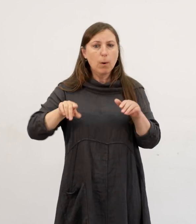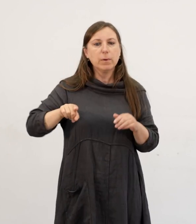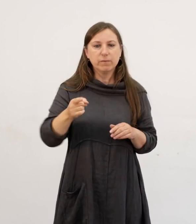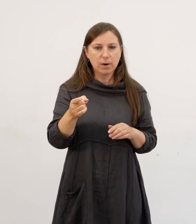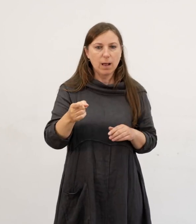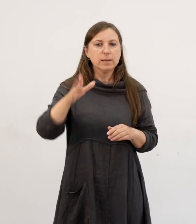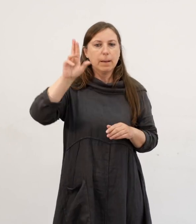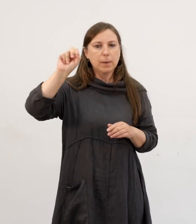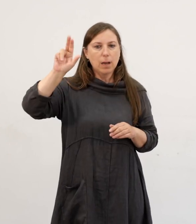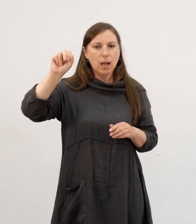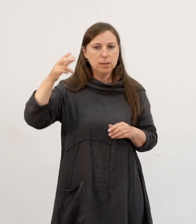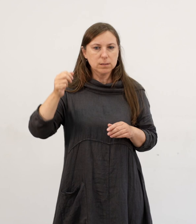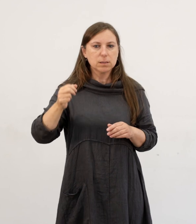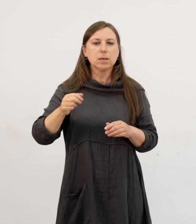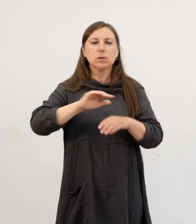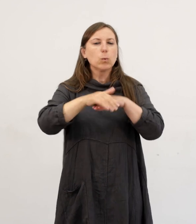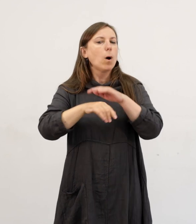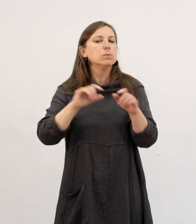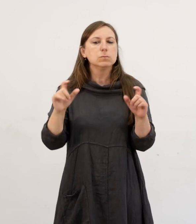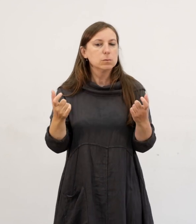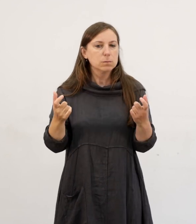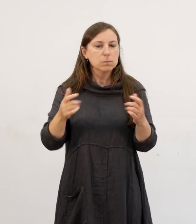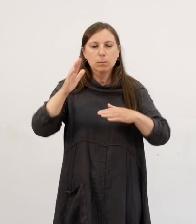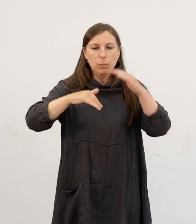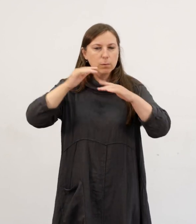Z pewnością jednak pobyt we Francji zaowocował budową okazałego